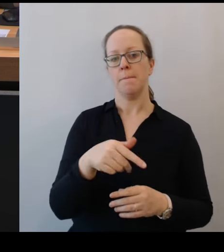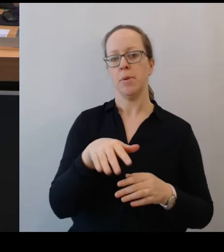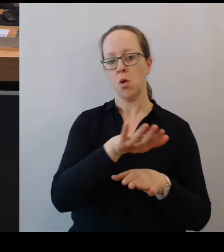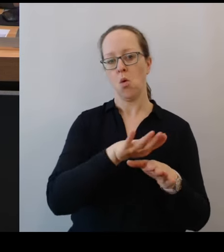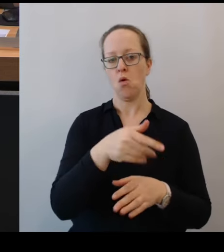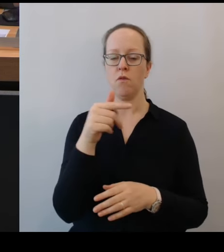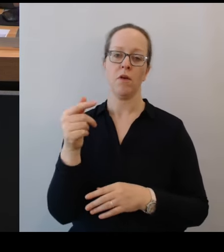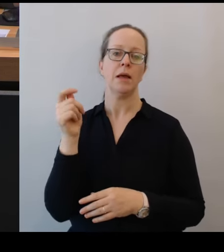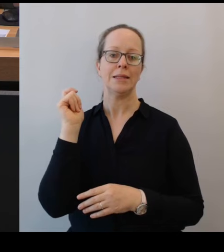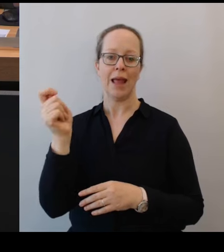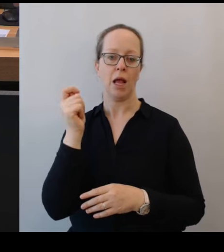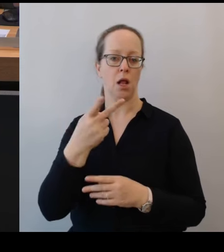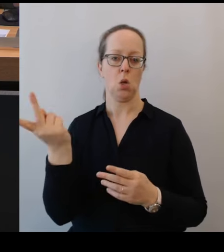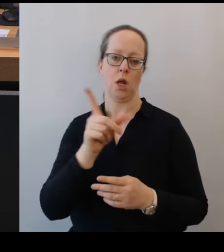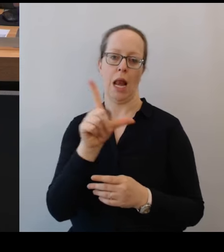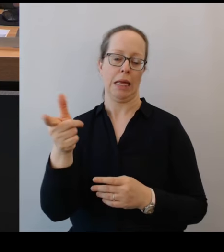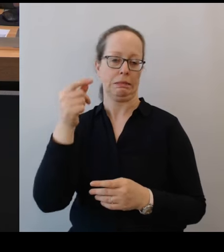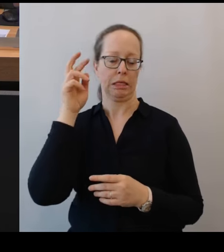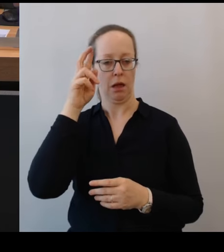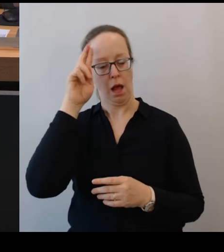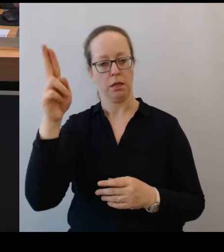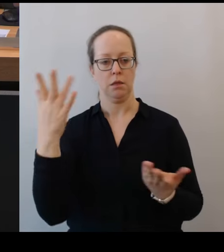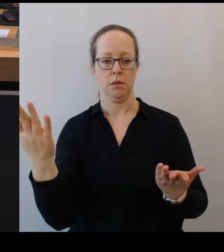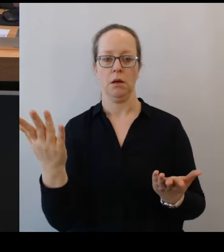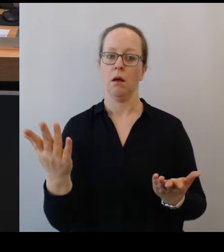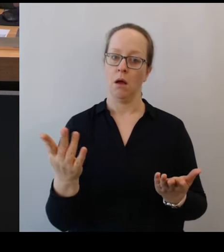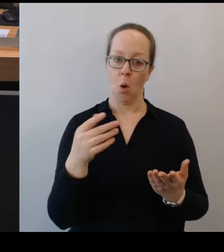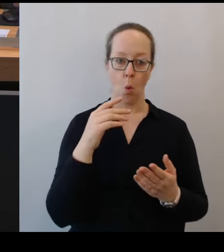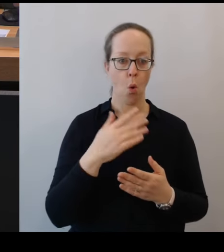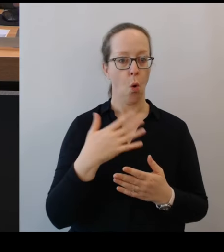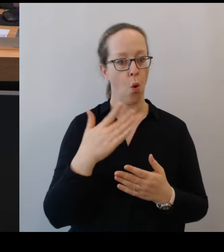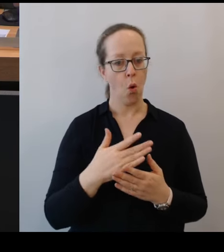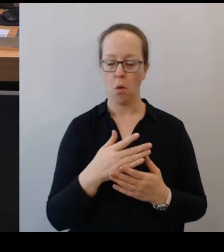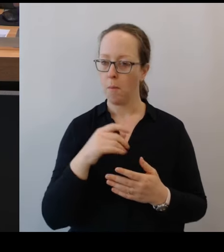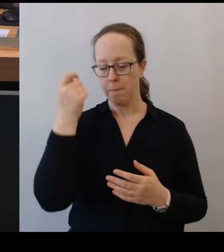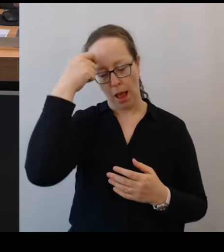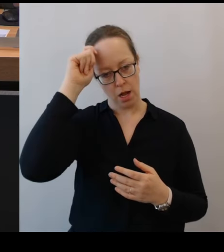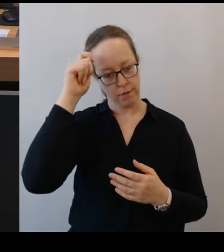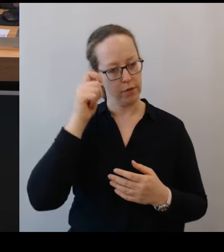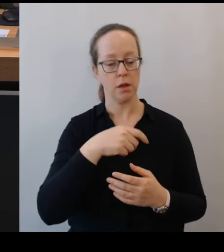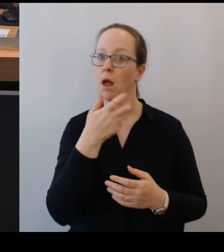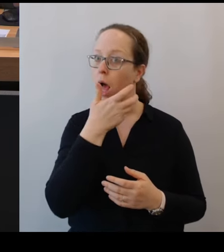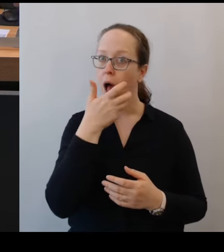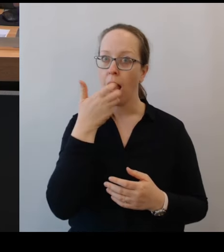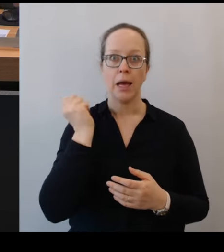kein einziges Wort verloren. Und ich finde, wir brauchen jetzt einen Härtefallfonds für steigende Heizkosten, damit eben niemand seine